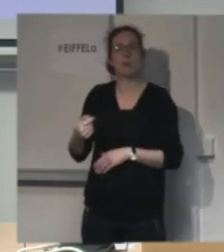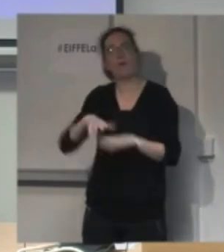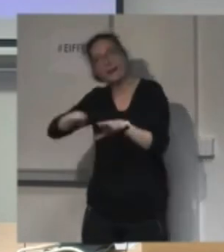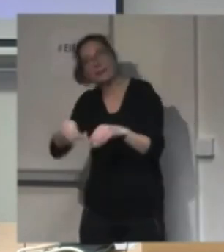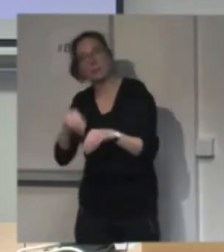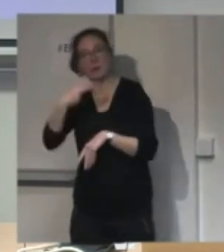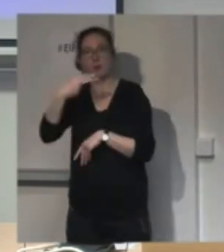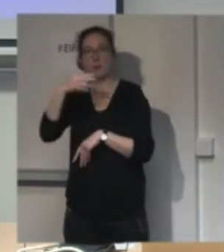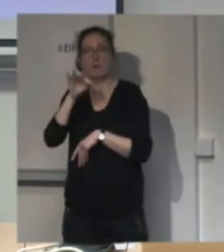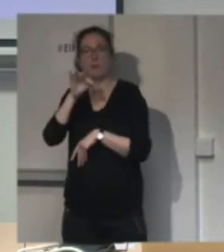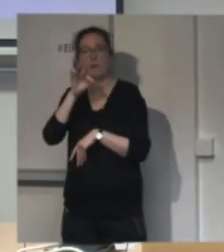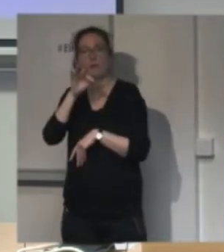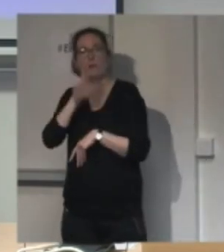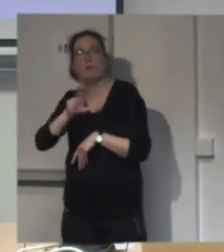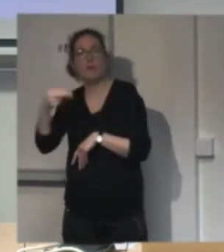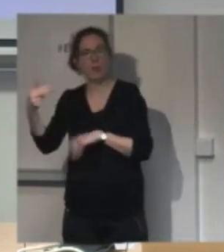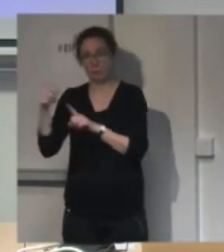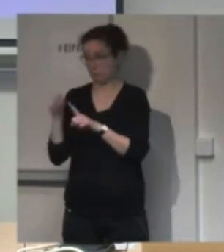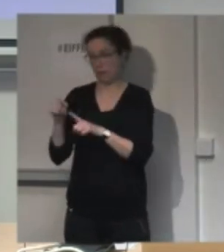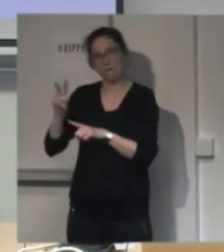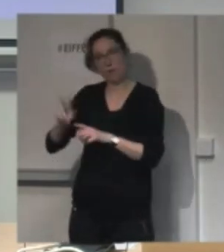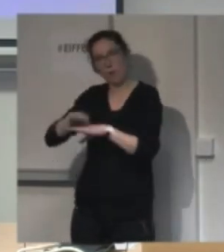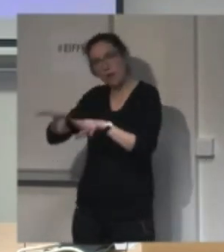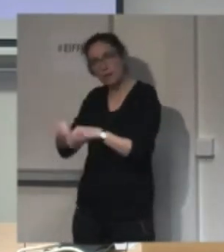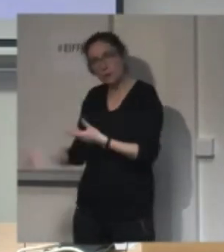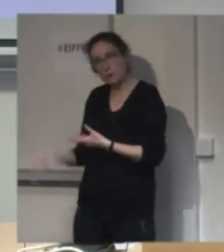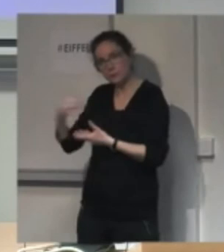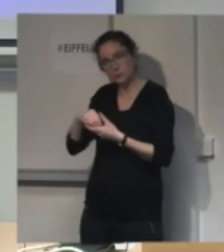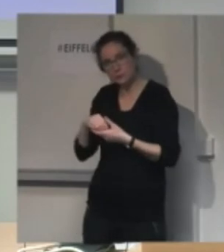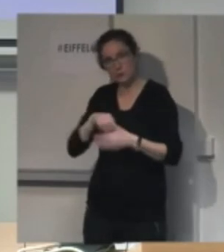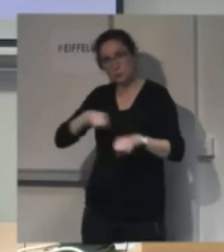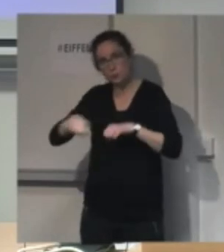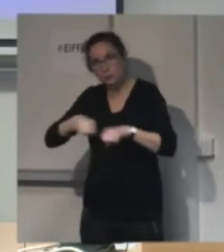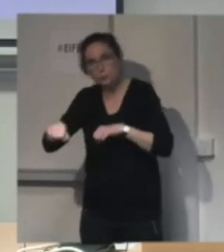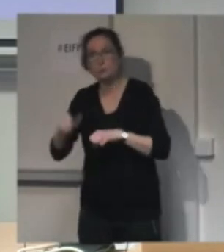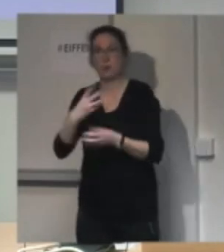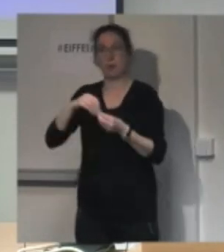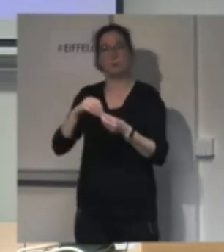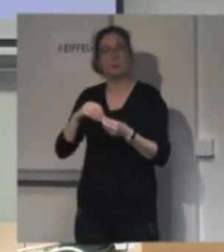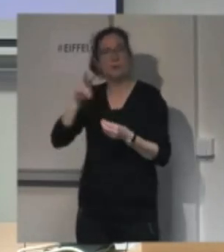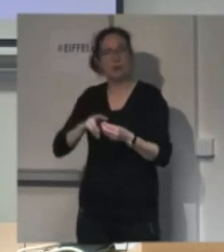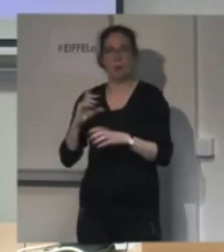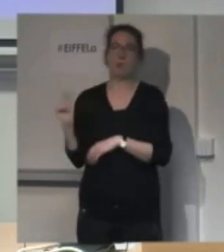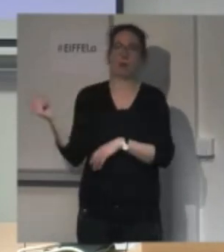où les équipes sont vraiment impliquées. Mais aussi avec les différents partenaires. Puisque ces start-up